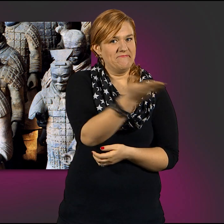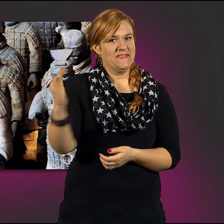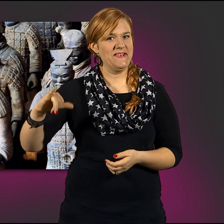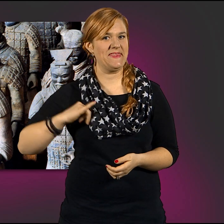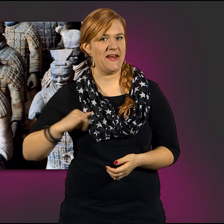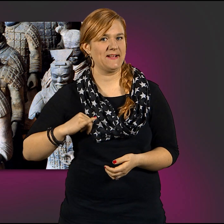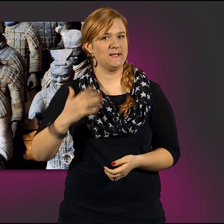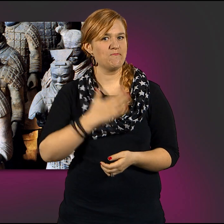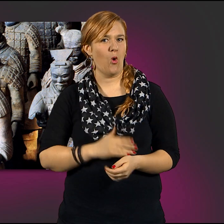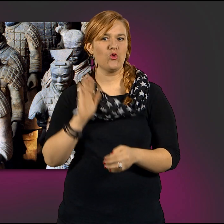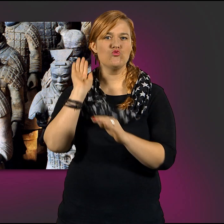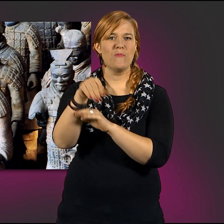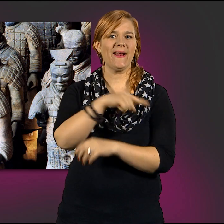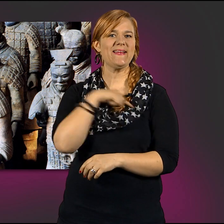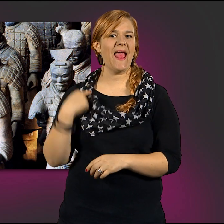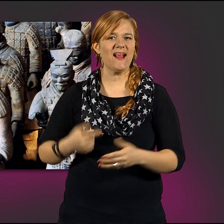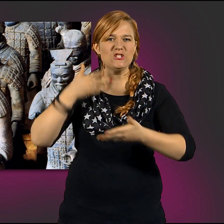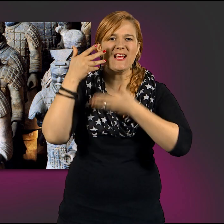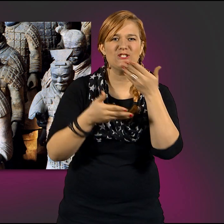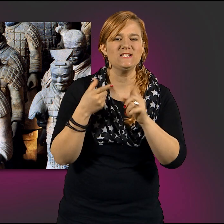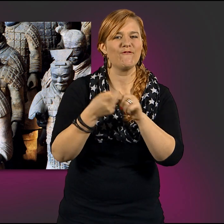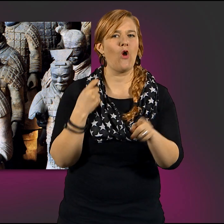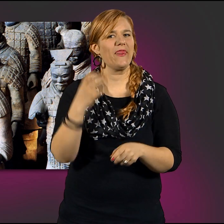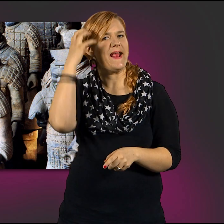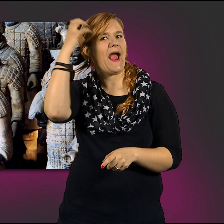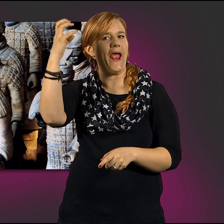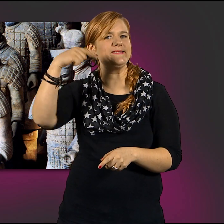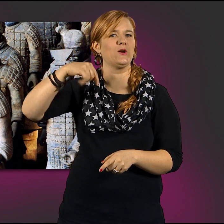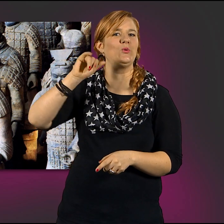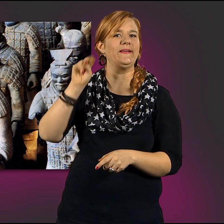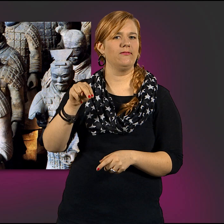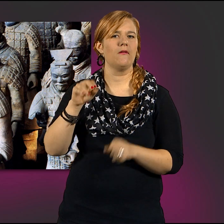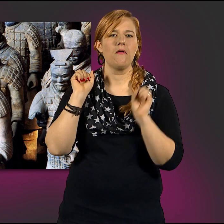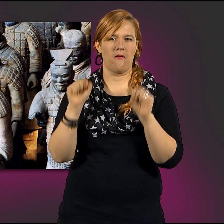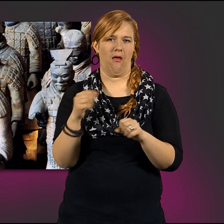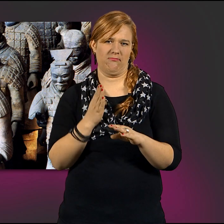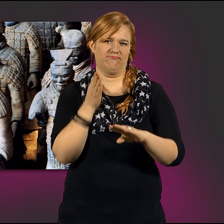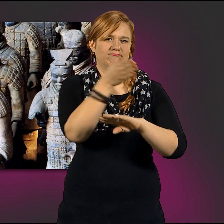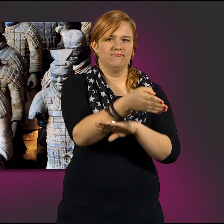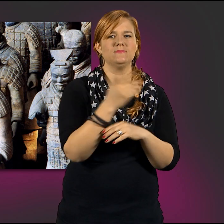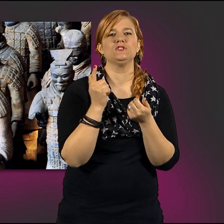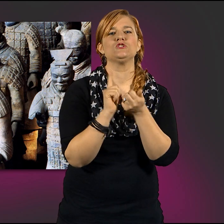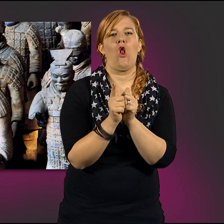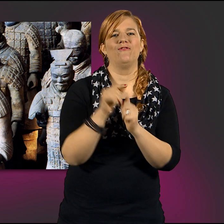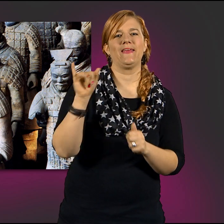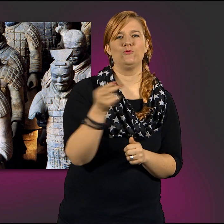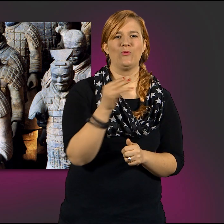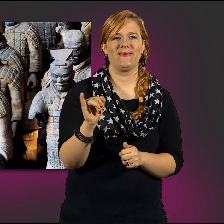Wenn Sie interessiert sind, mehr über die chinesische Geschichte und den Kaiser Qin zu erfahren,